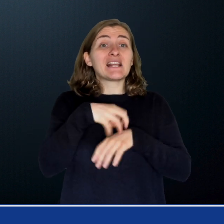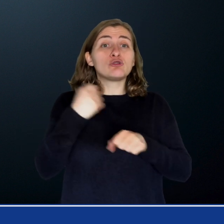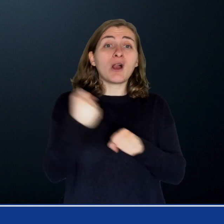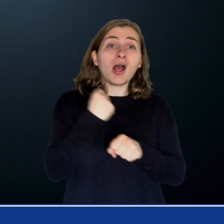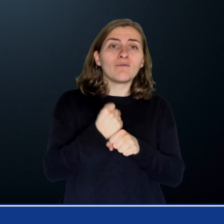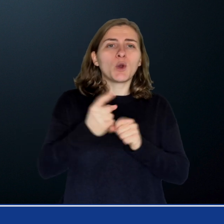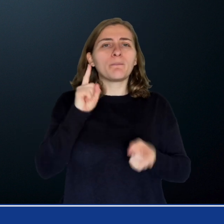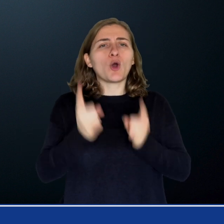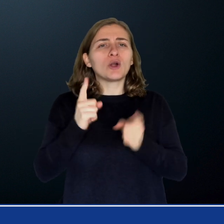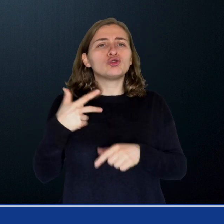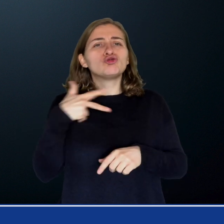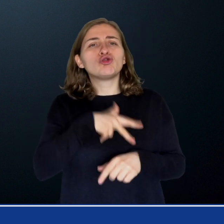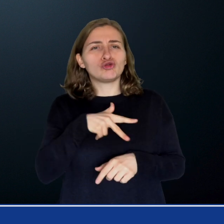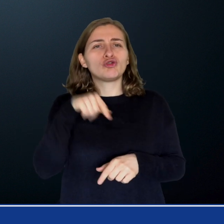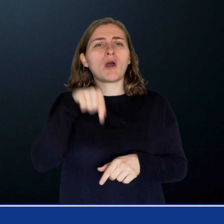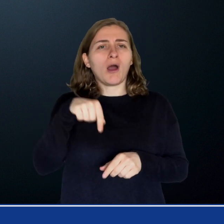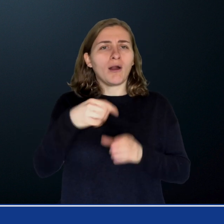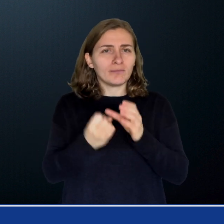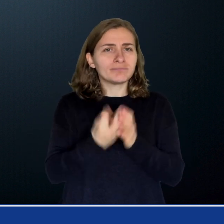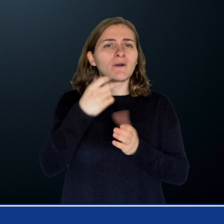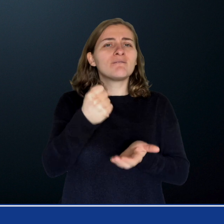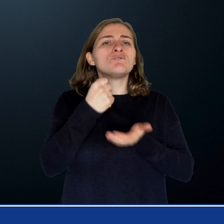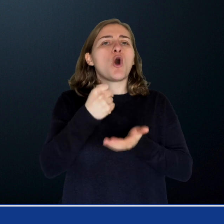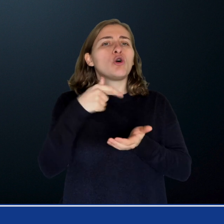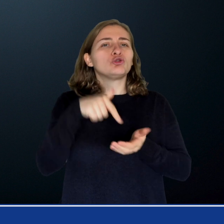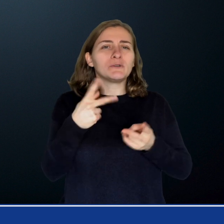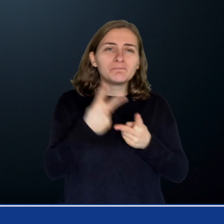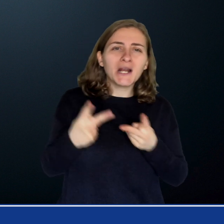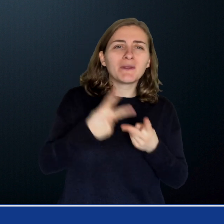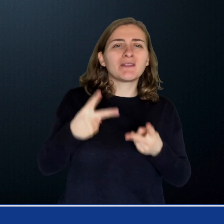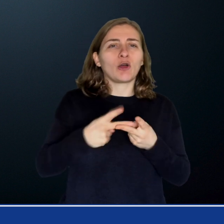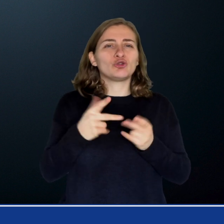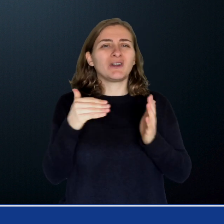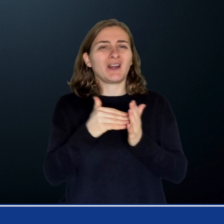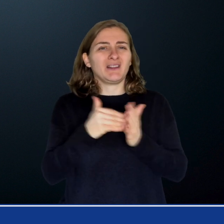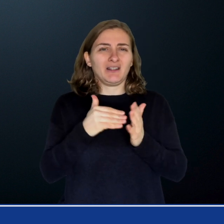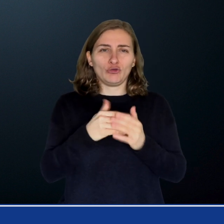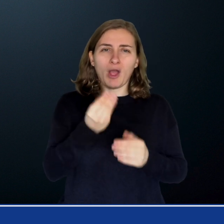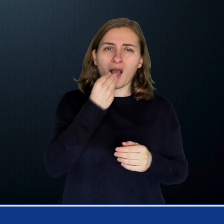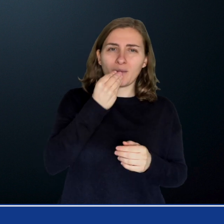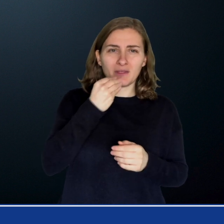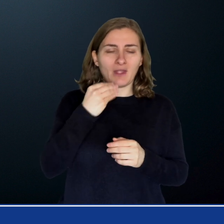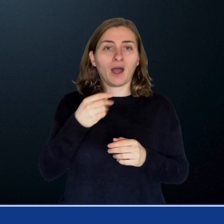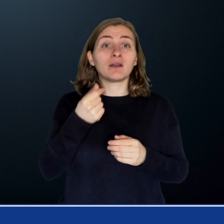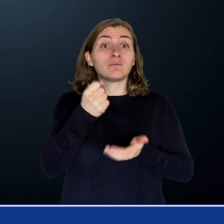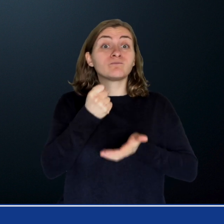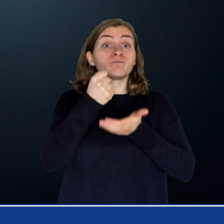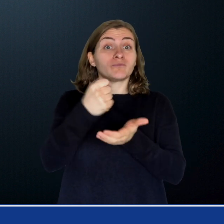Presso il Ministero del lavoro e delle politiche sociali è istituito il Fondo per la sperimentazione del reddito alimentare,